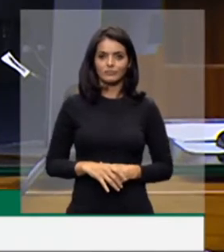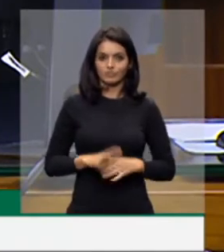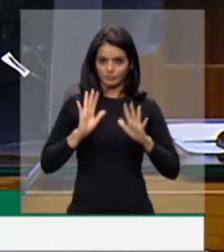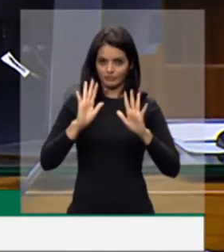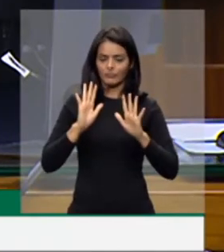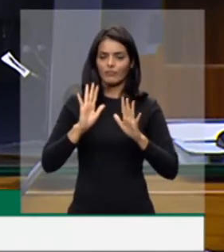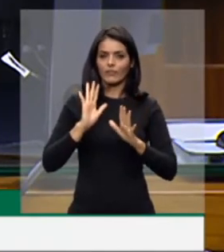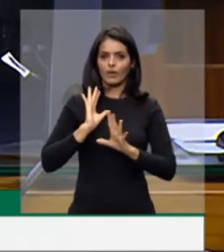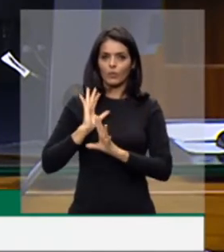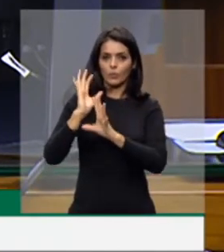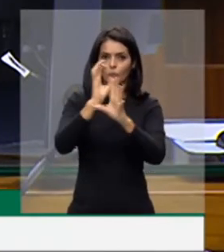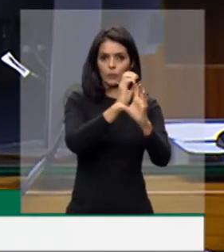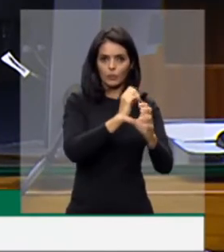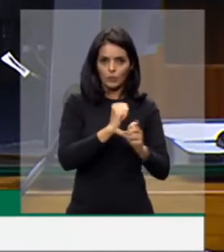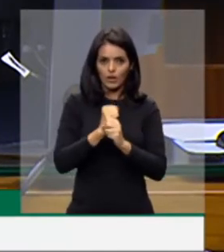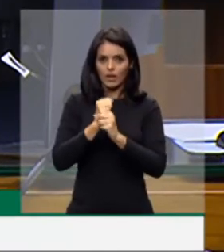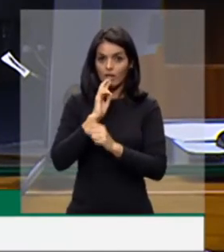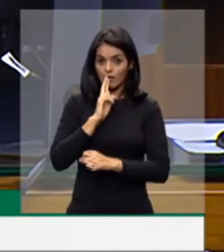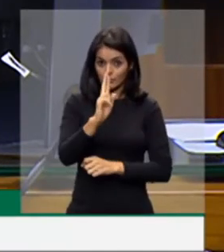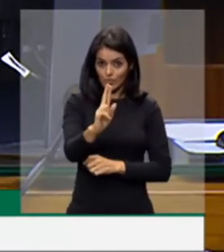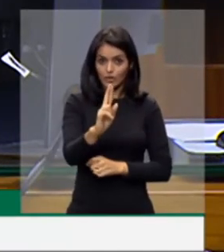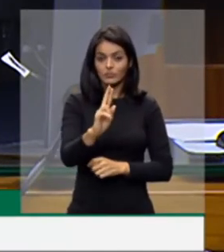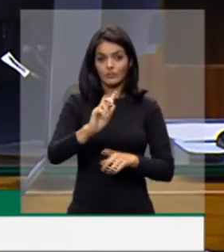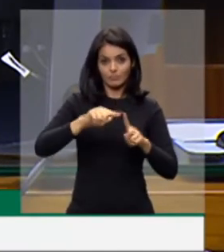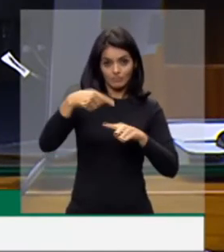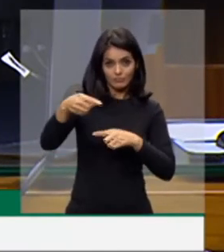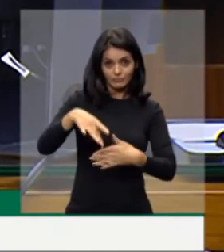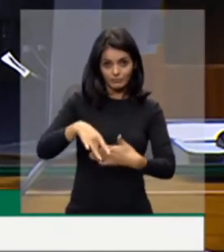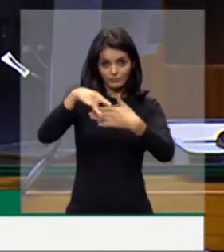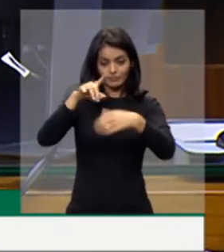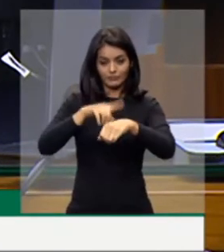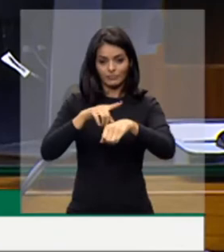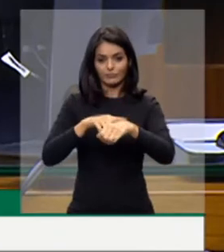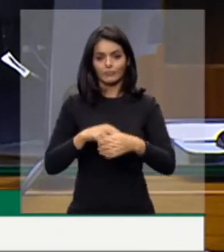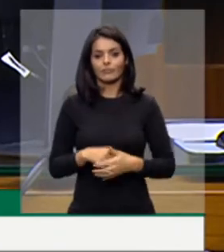VOTAÇÃO EU PEÇO A SALA COMO LÍDER SE VOSSA EXCELÊNCIA ME